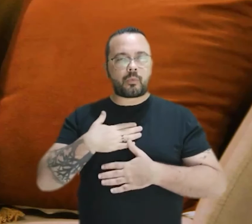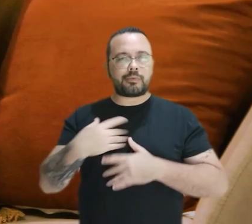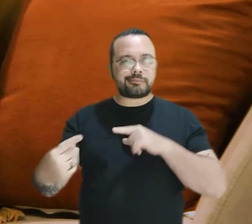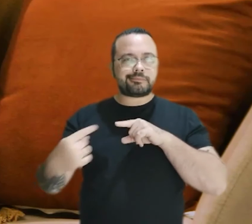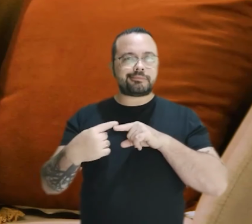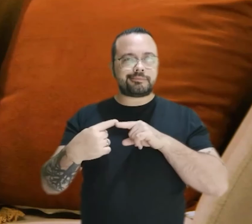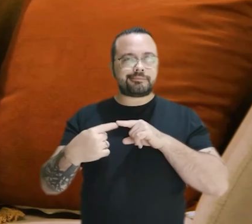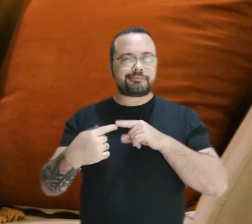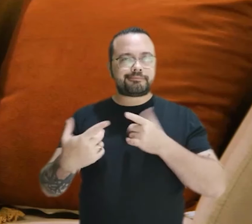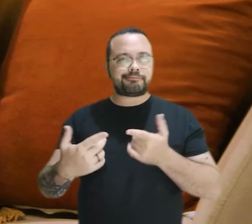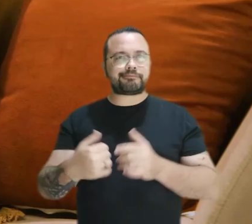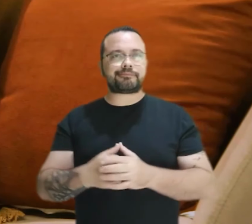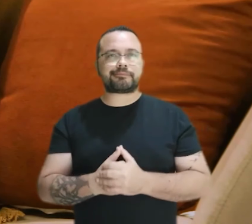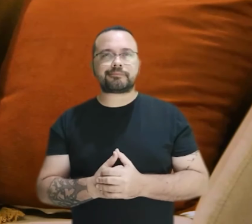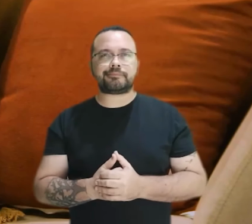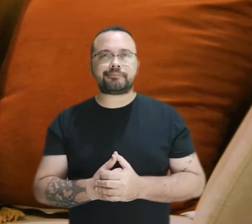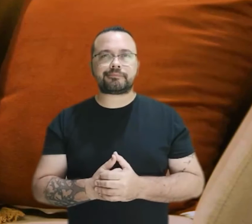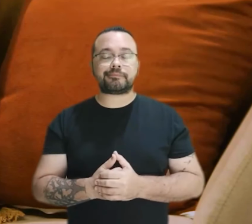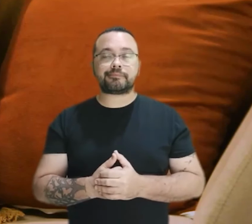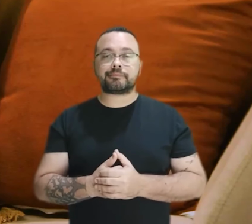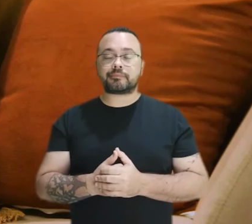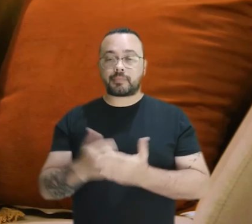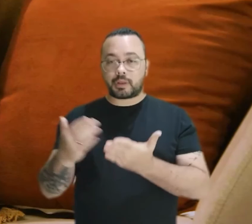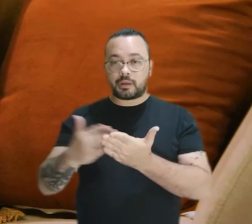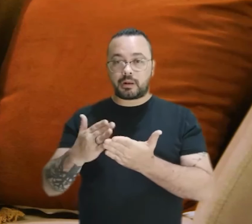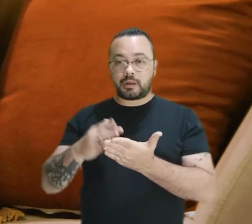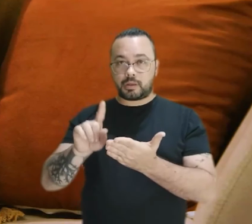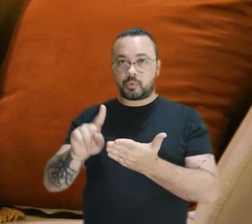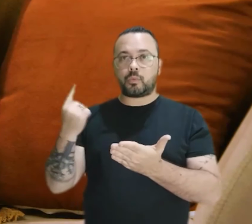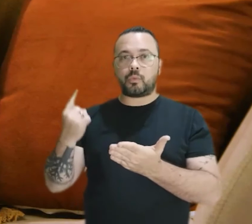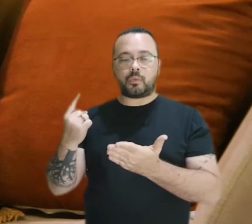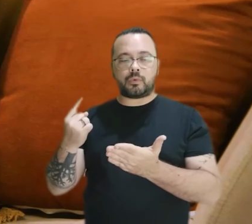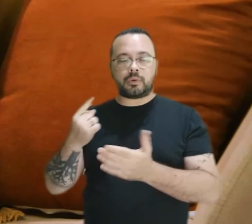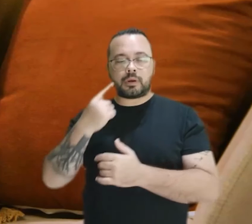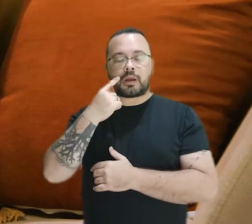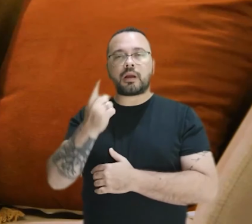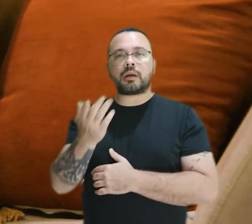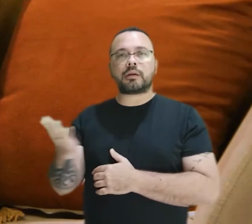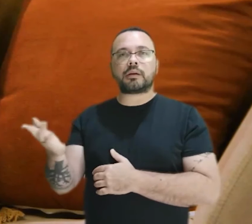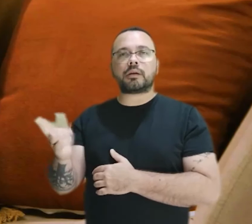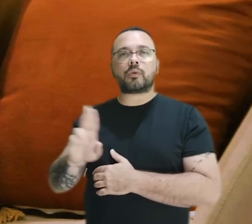E esse último livro dela chama "Risque esta palavra",